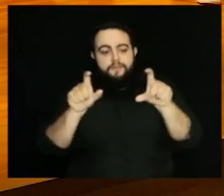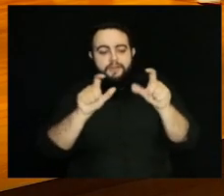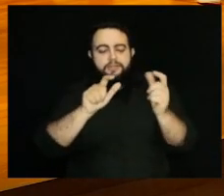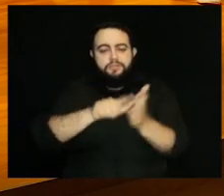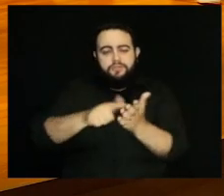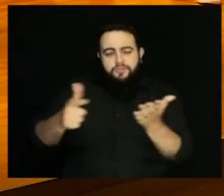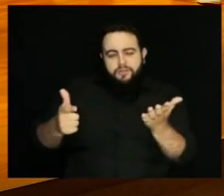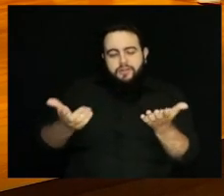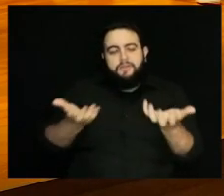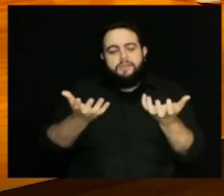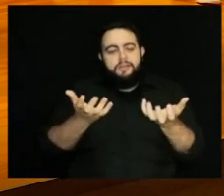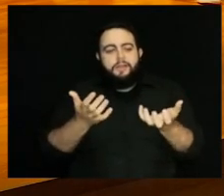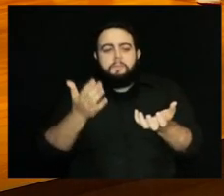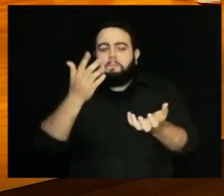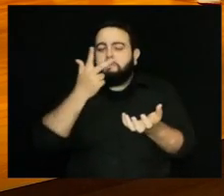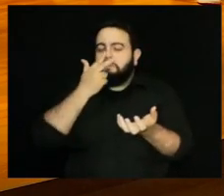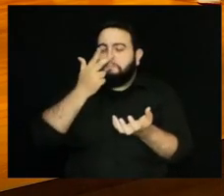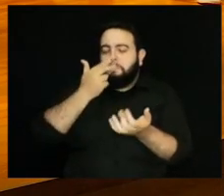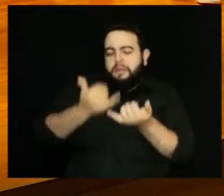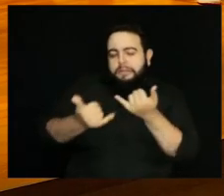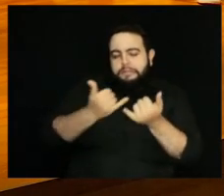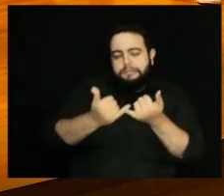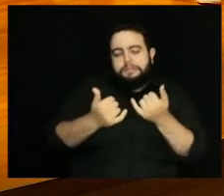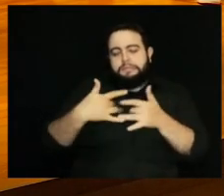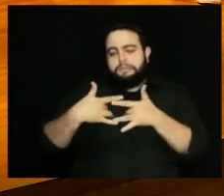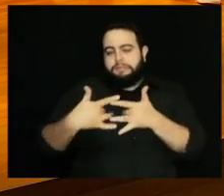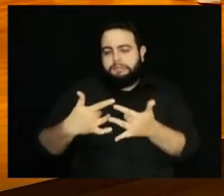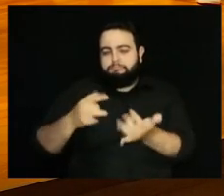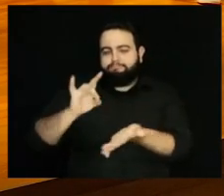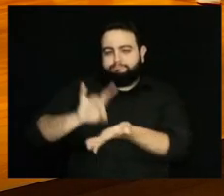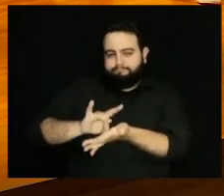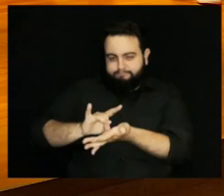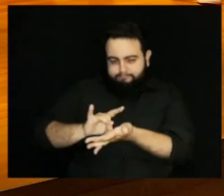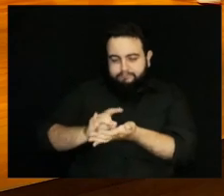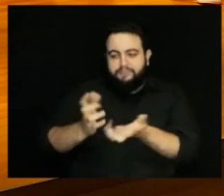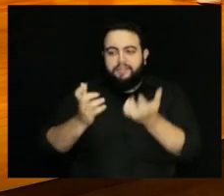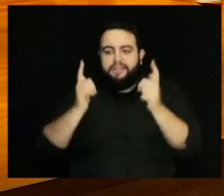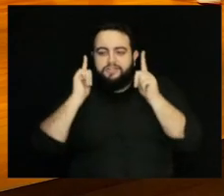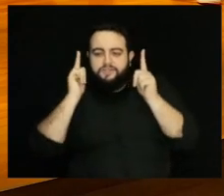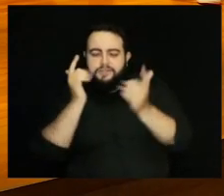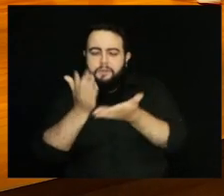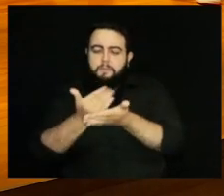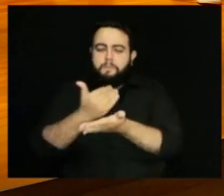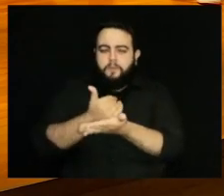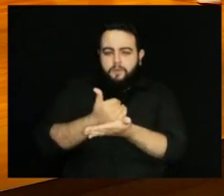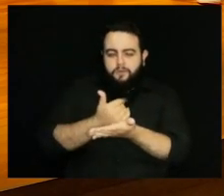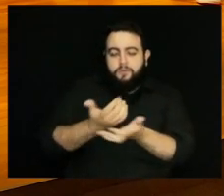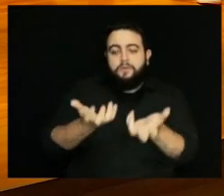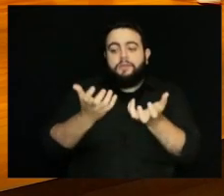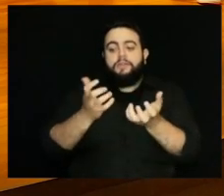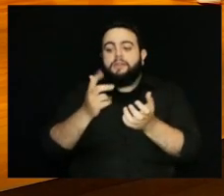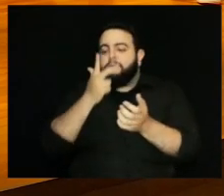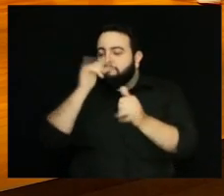eles querem parecer sinceros demais. Eles querem diversão e bolo, eles querem te fazer de tolo eu